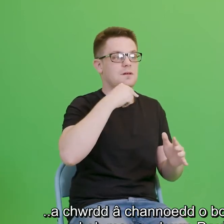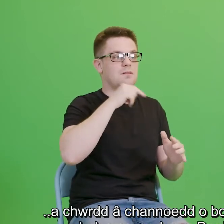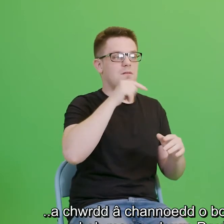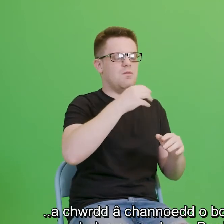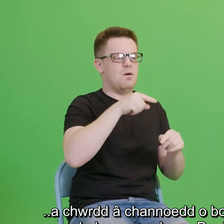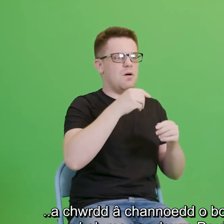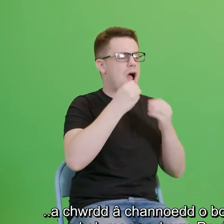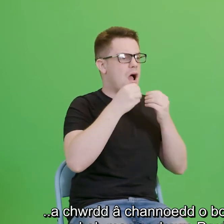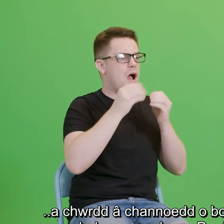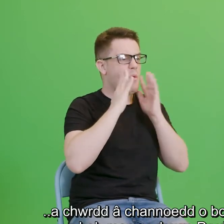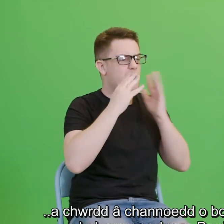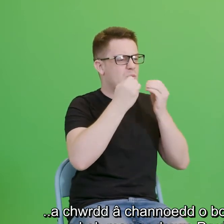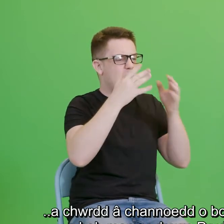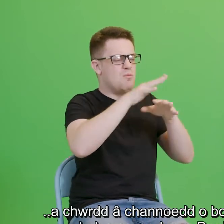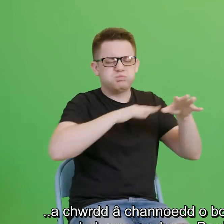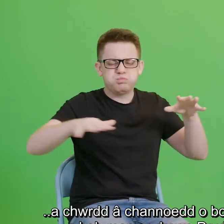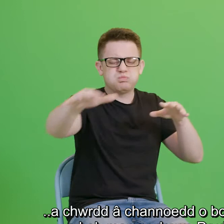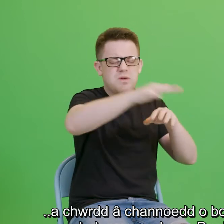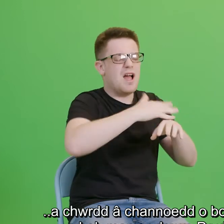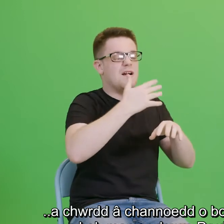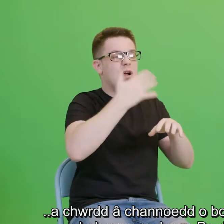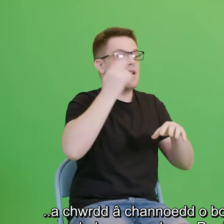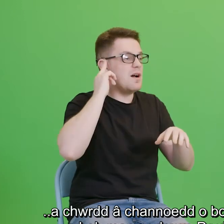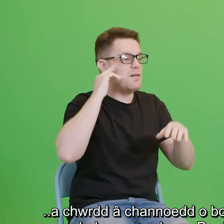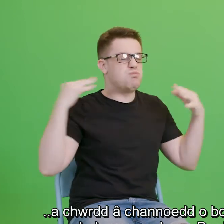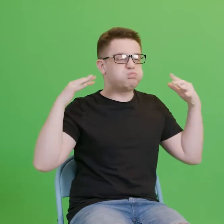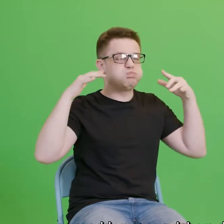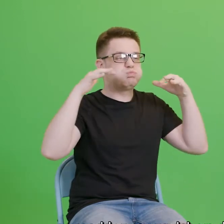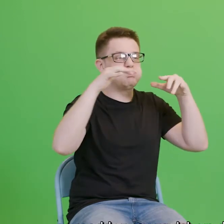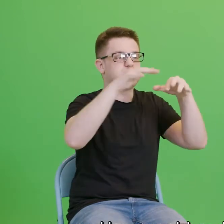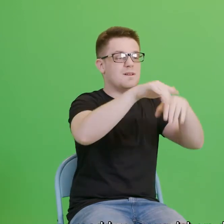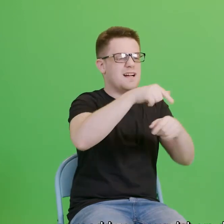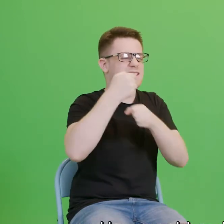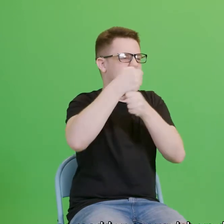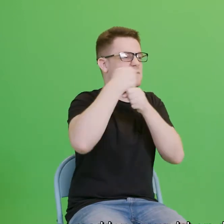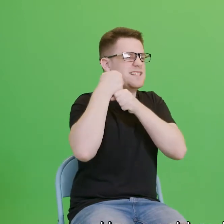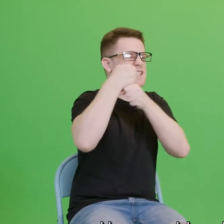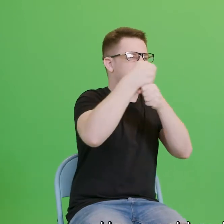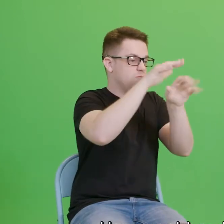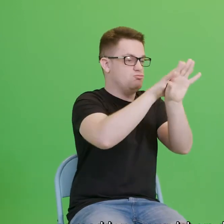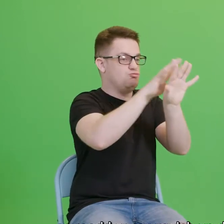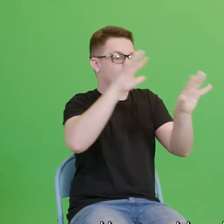..a chwrdd â channoedd o bobl fyddar o bob man ar draws Prydain... ..ac roedd yr awyrgylch yn drydanol.